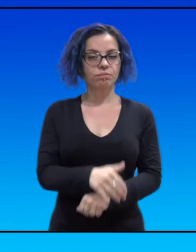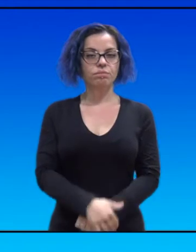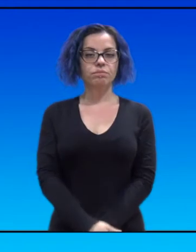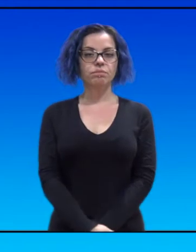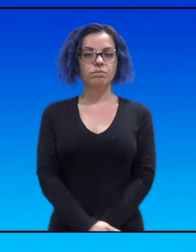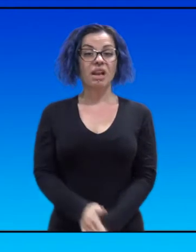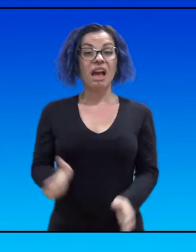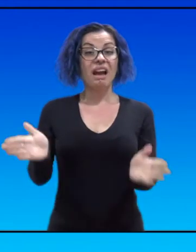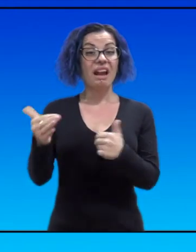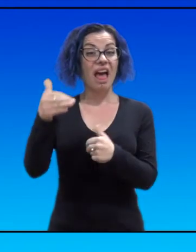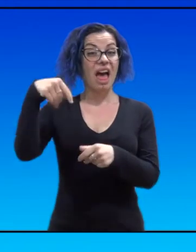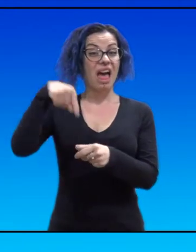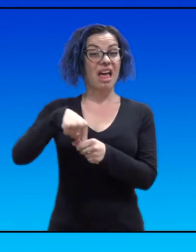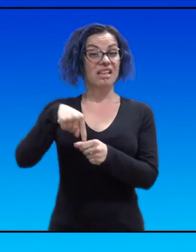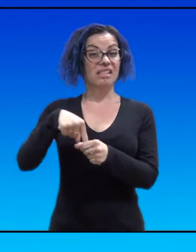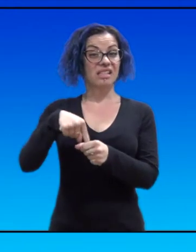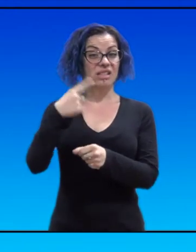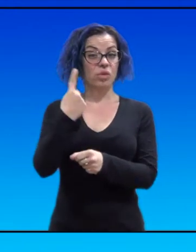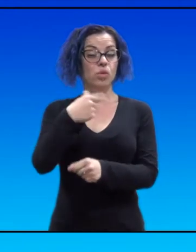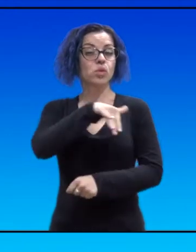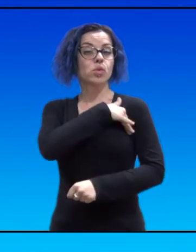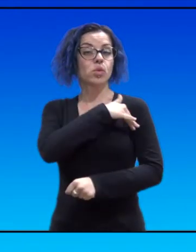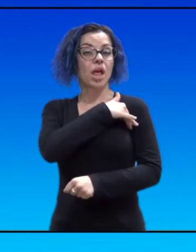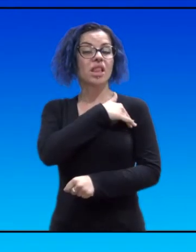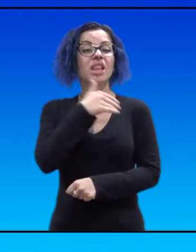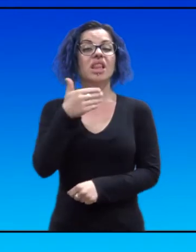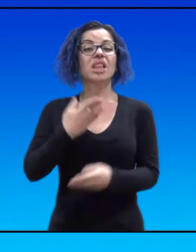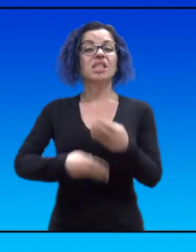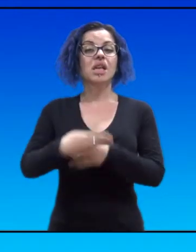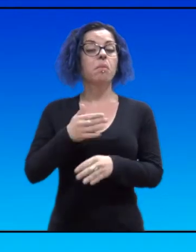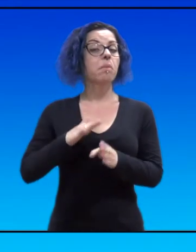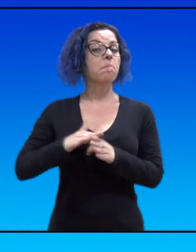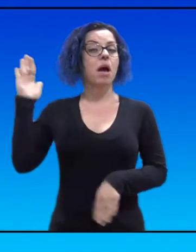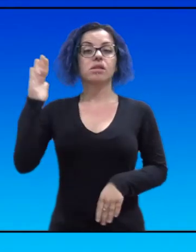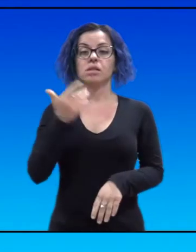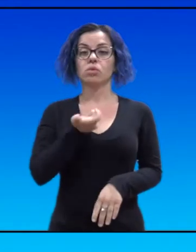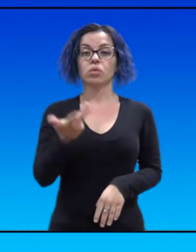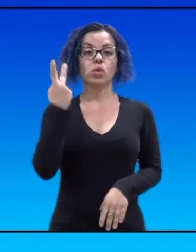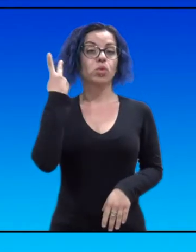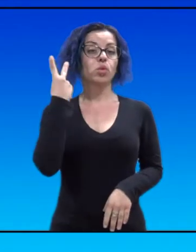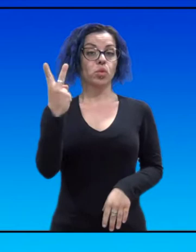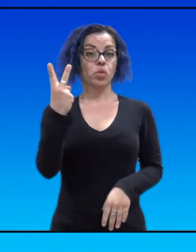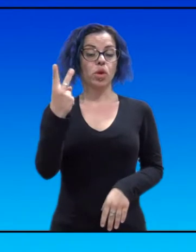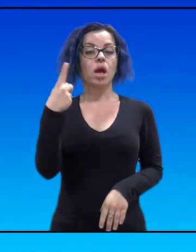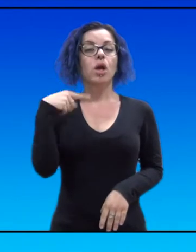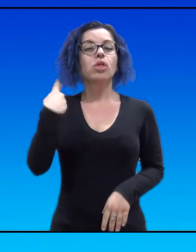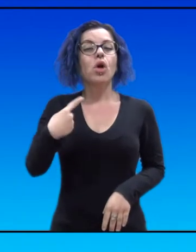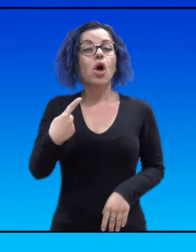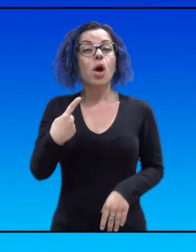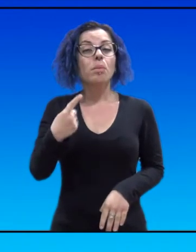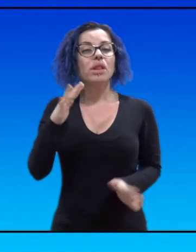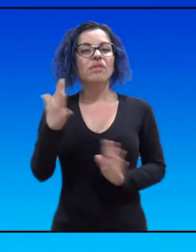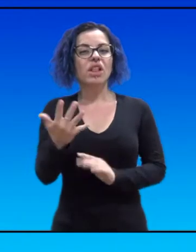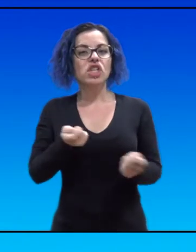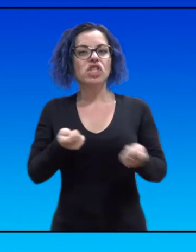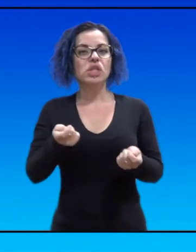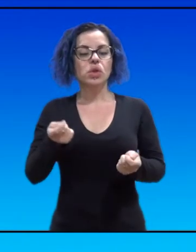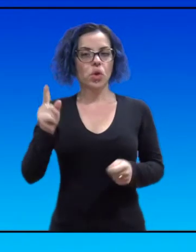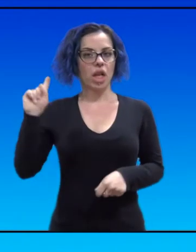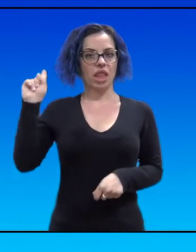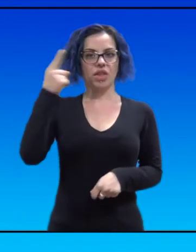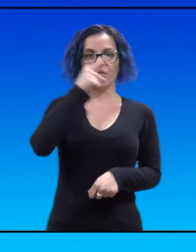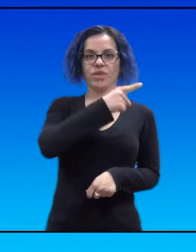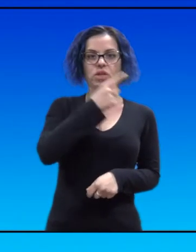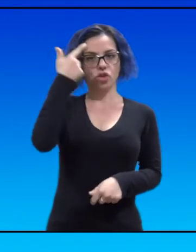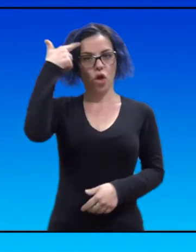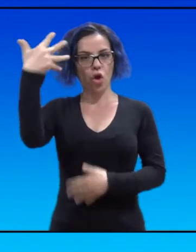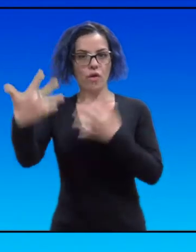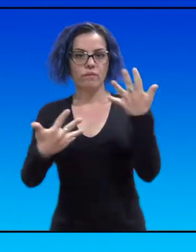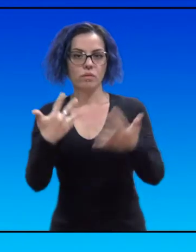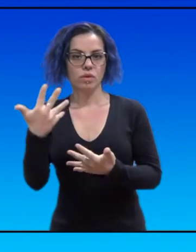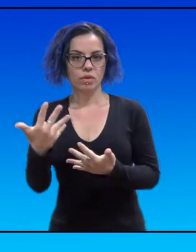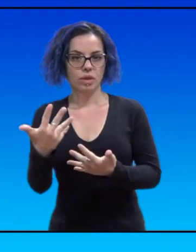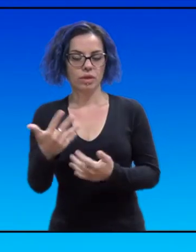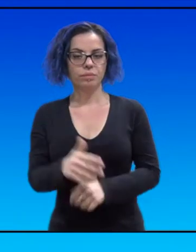il numero massimo di alunni con disabilità dovrebbe essere di 2 per classe, per evitare difficoltà di gestione e confusione;